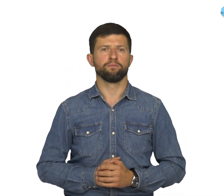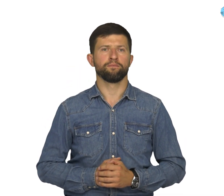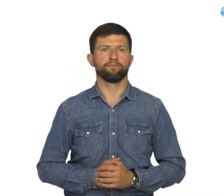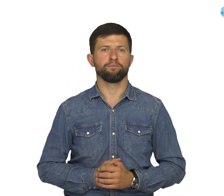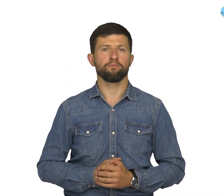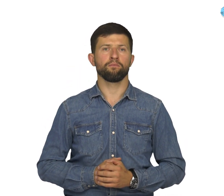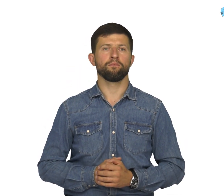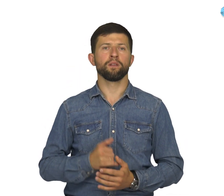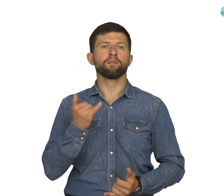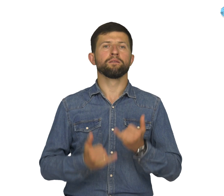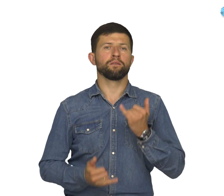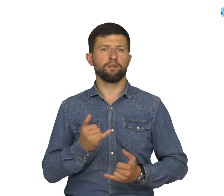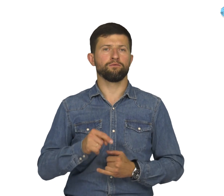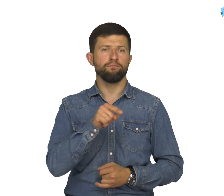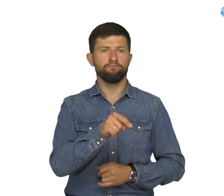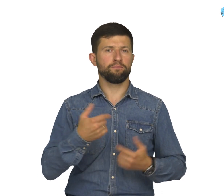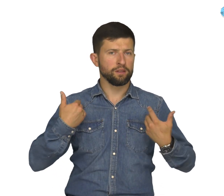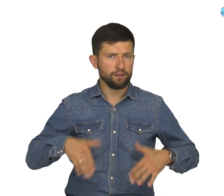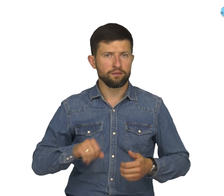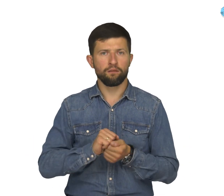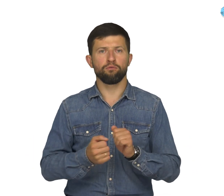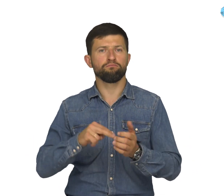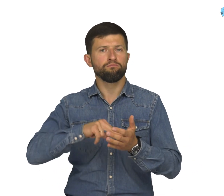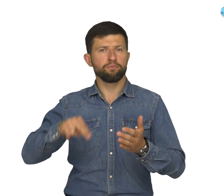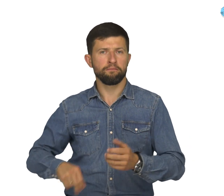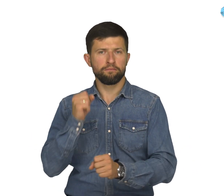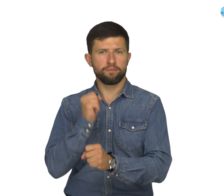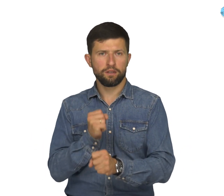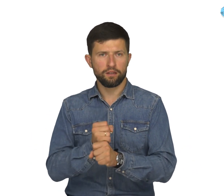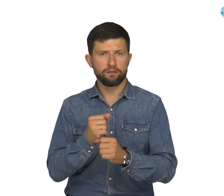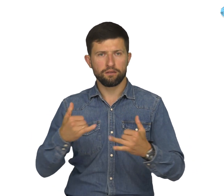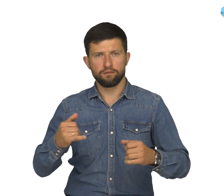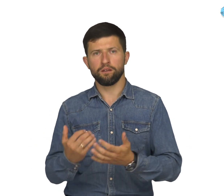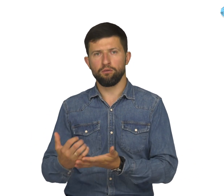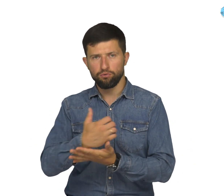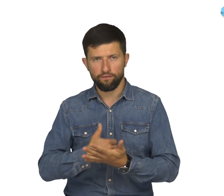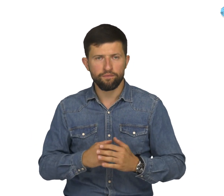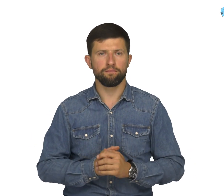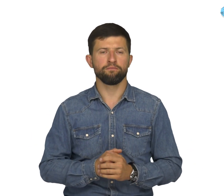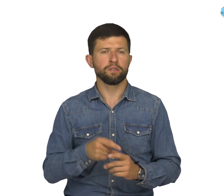jeżeli nie podejmują lub rezygnują z zatrudnienia lub innej pracy zarobkowej